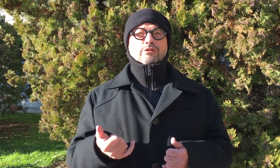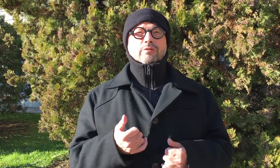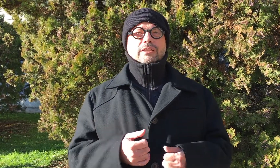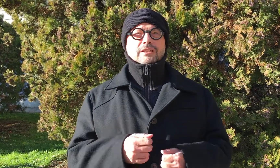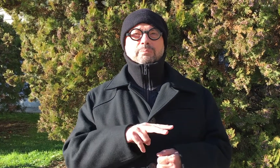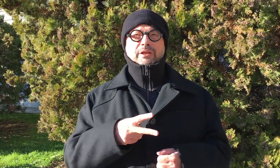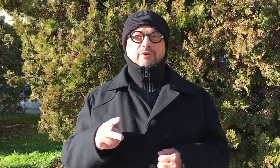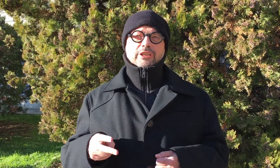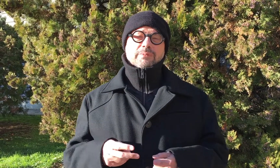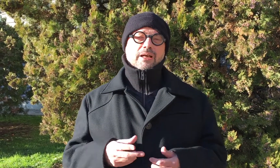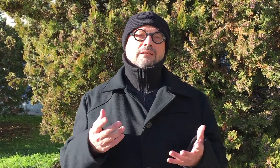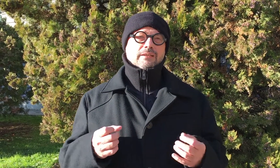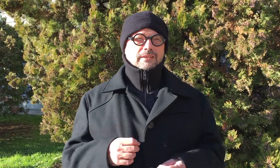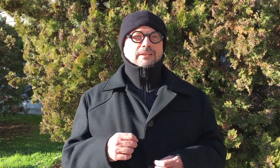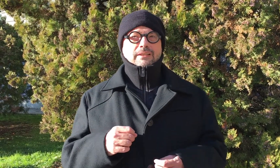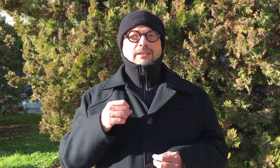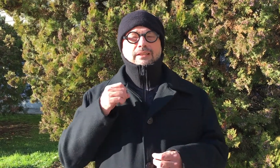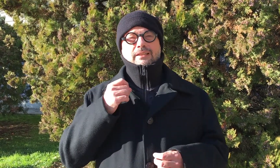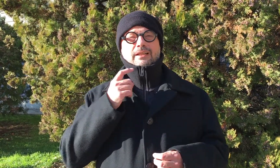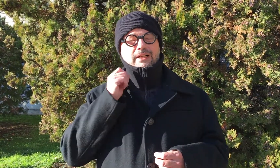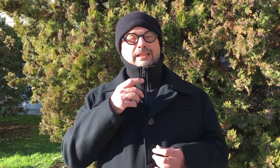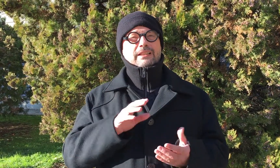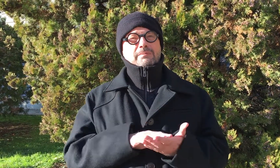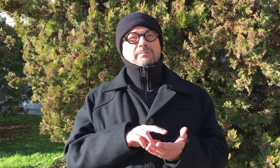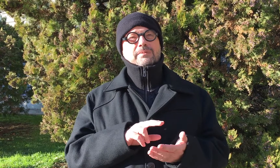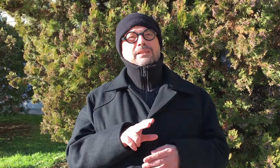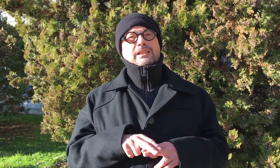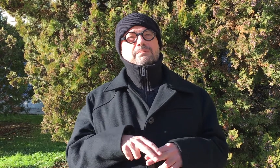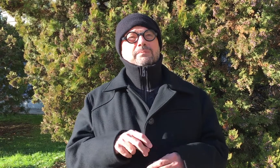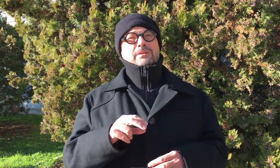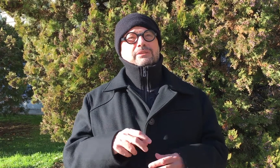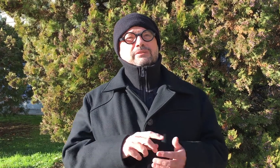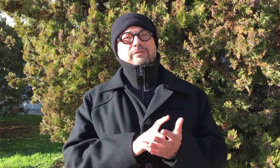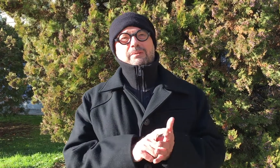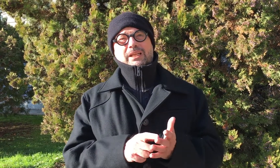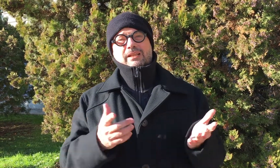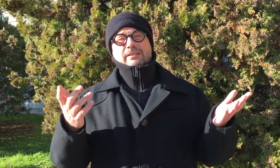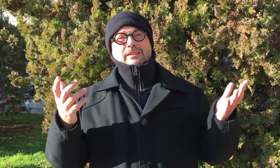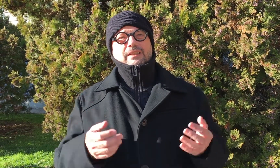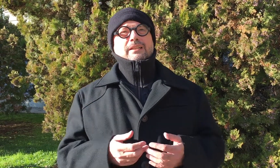I sad još uvijek prevodim, kad imam vremena,